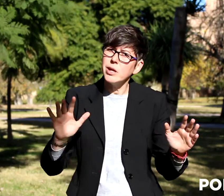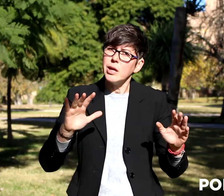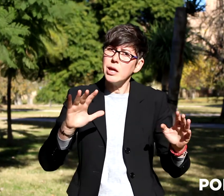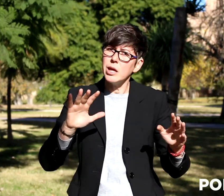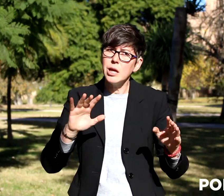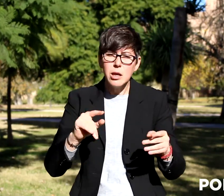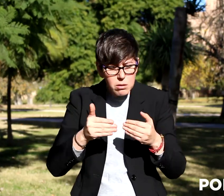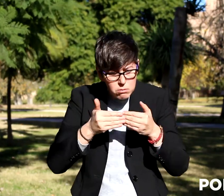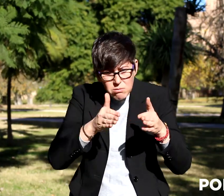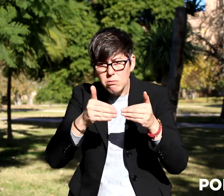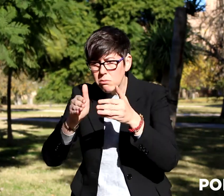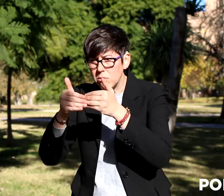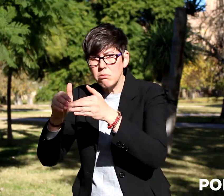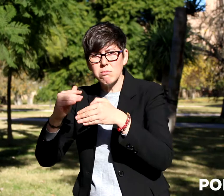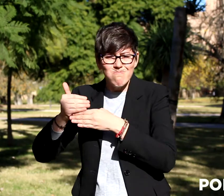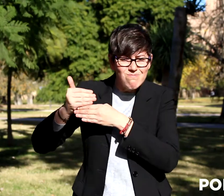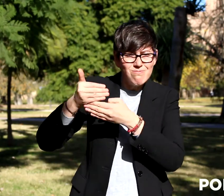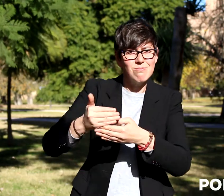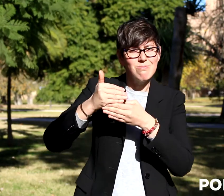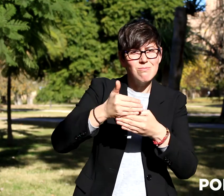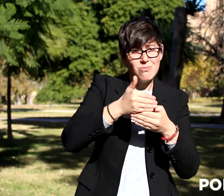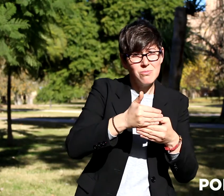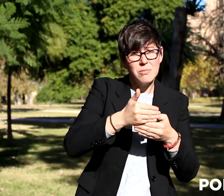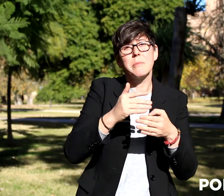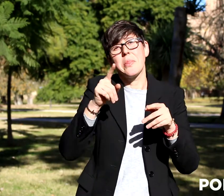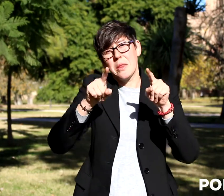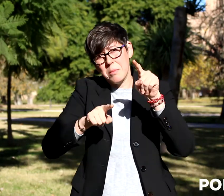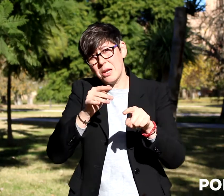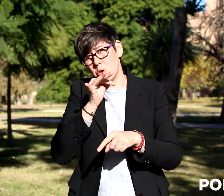encuentran hoy por hoy con numerosas barreras que les impiden el acceso en igualdad de